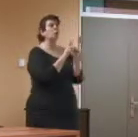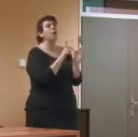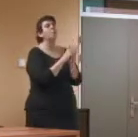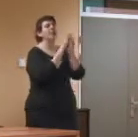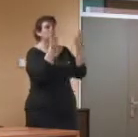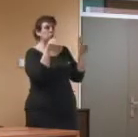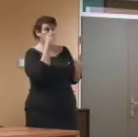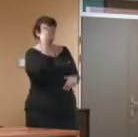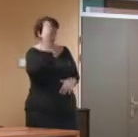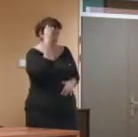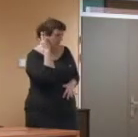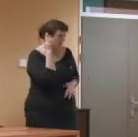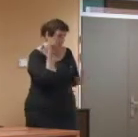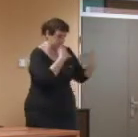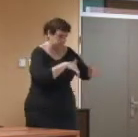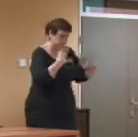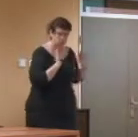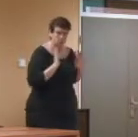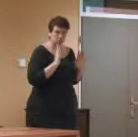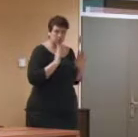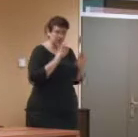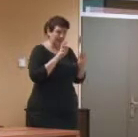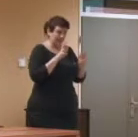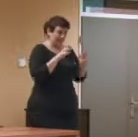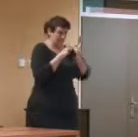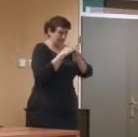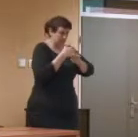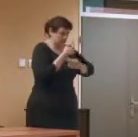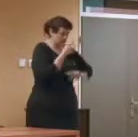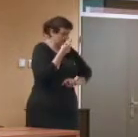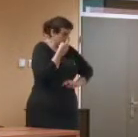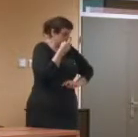que me ha recordado cuando leí todo el caso